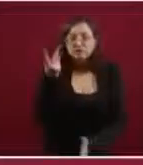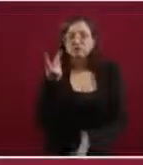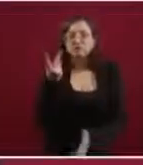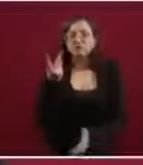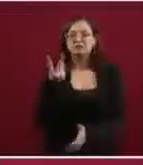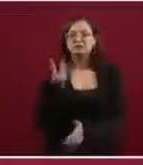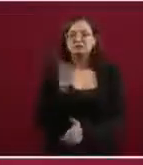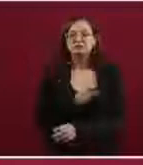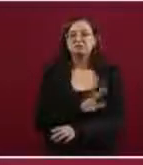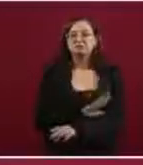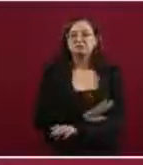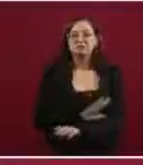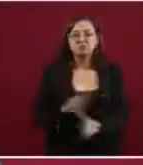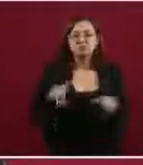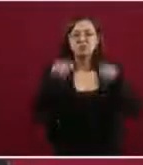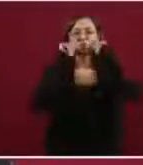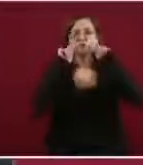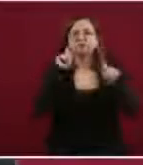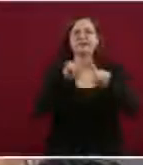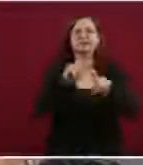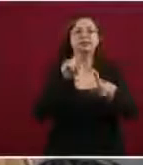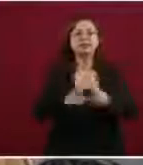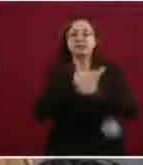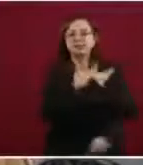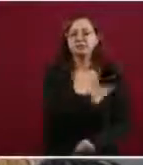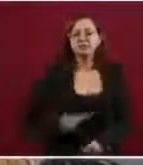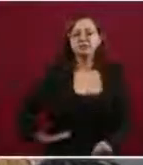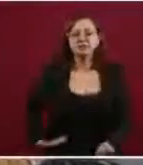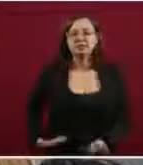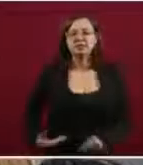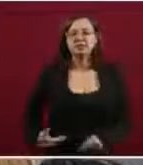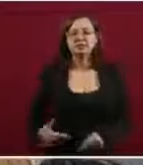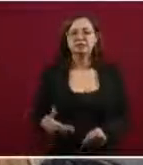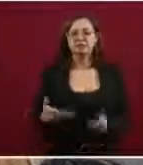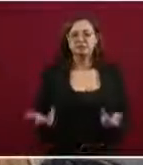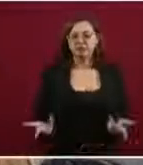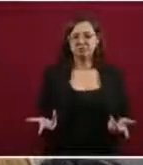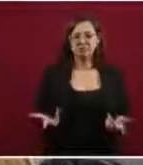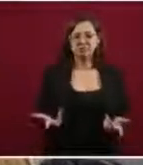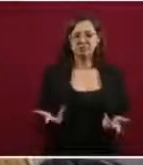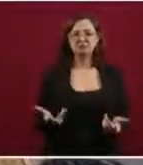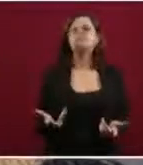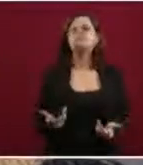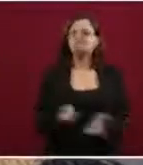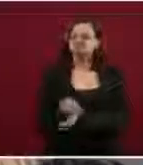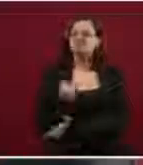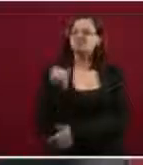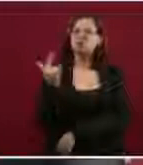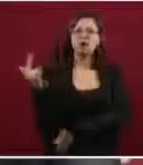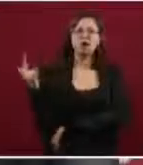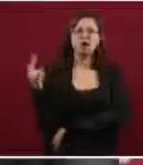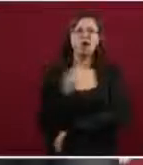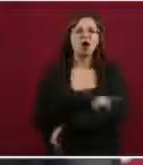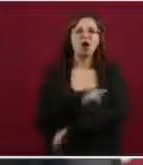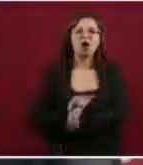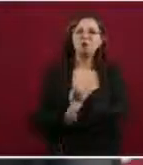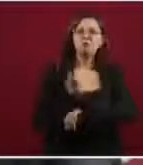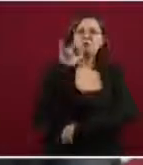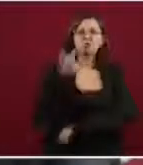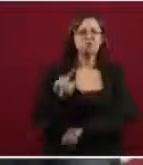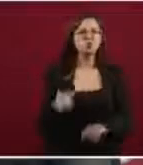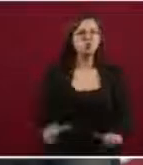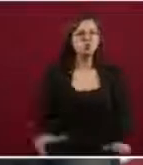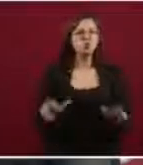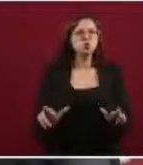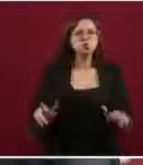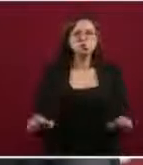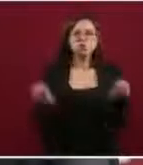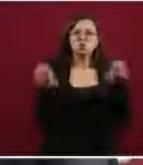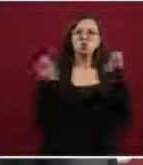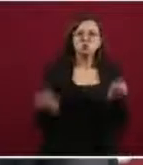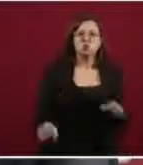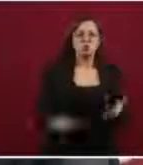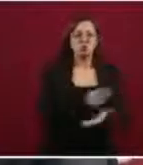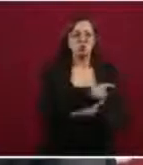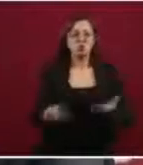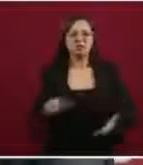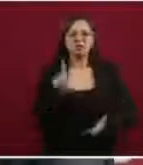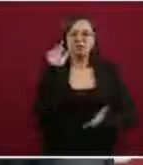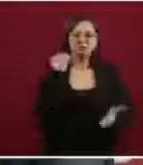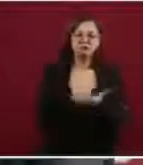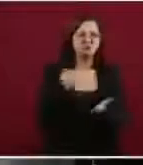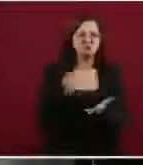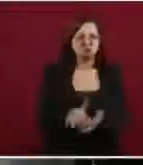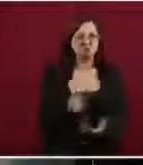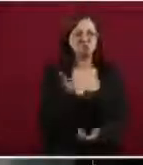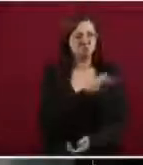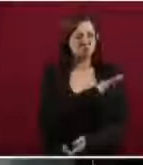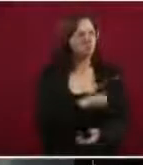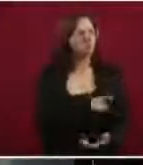quien esté en la Presidencia, comprarse un avión de lujo de siete mil millones de pesos,